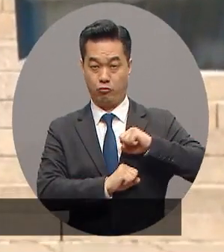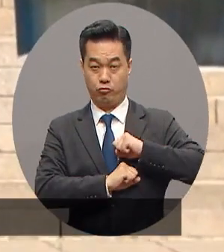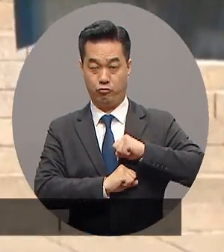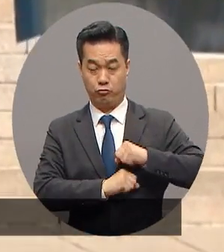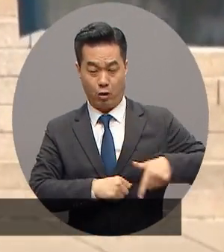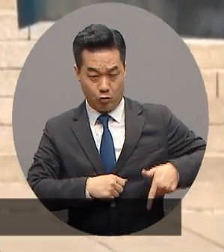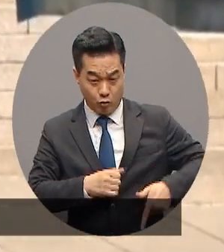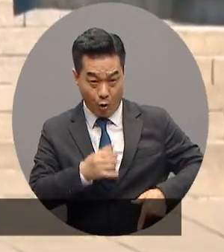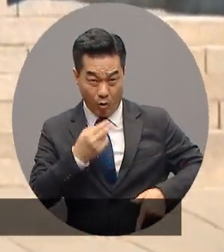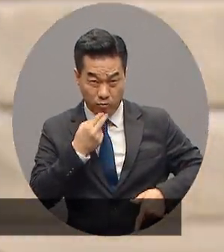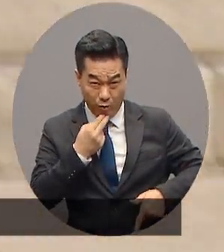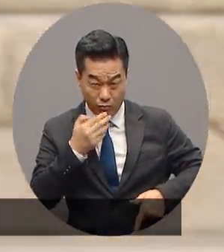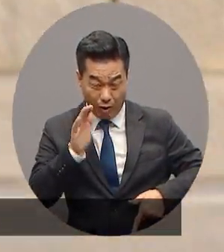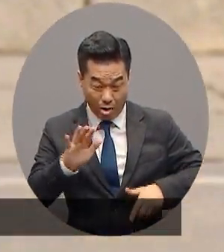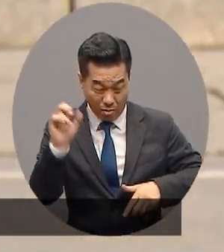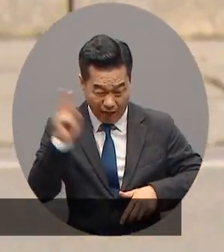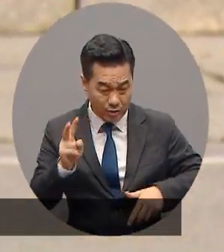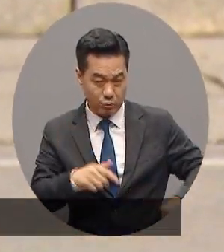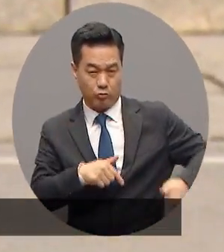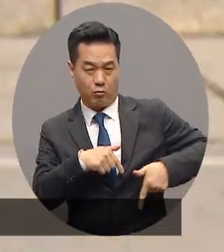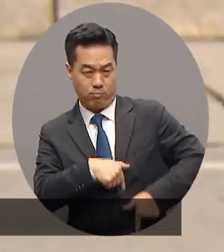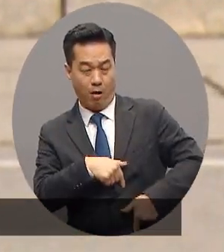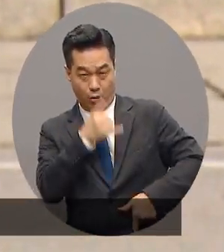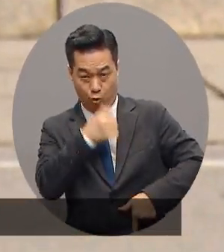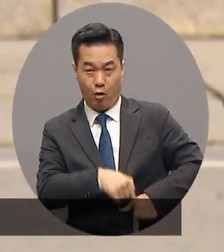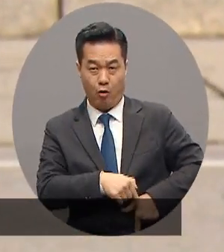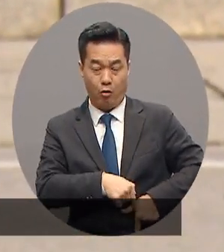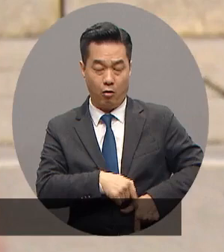알려졌습니다.